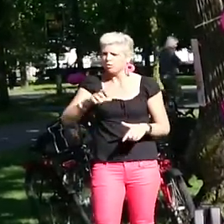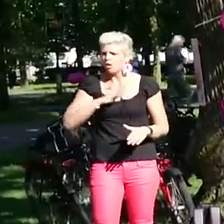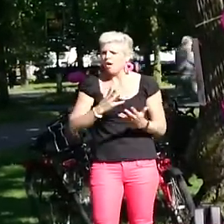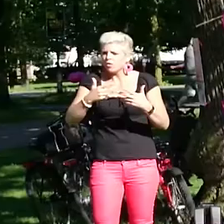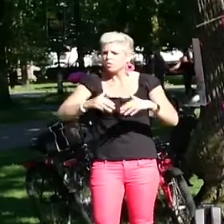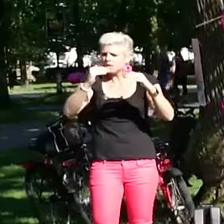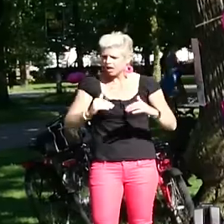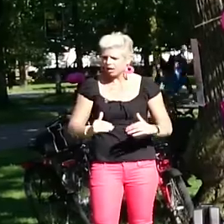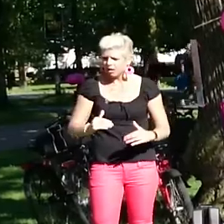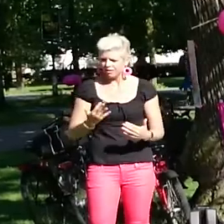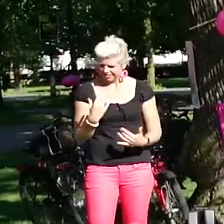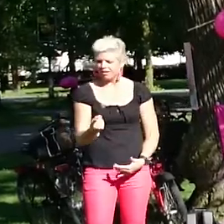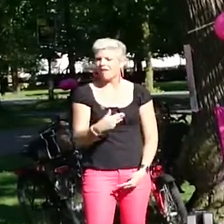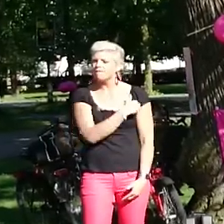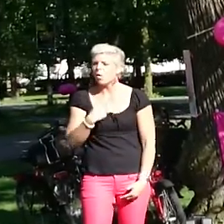Vi har de musklerna.